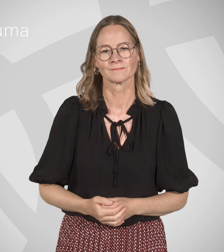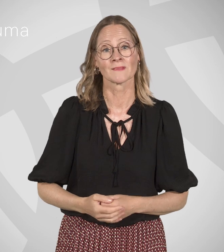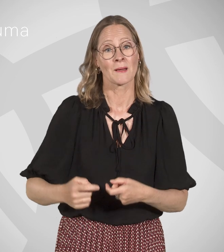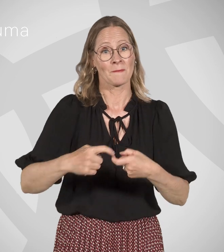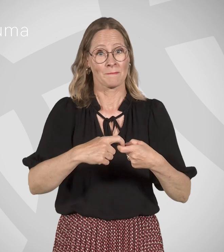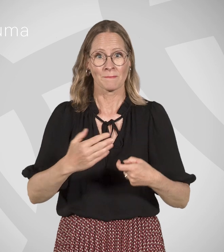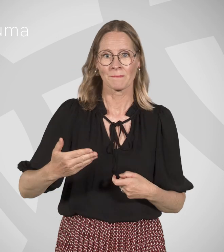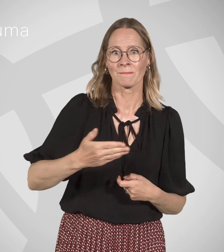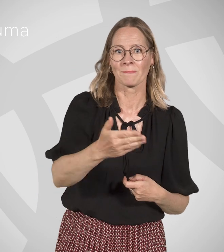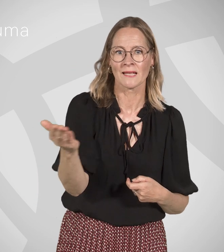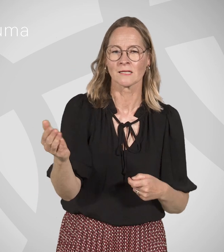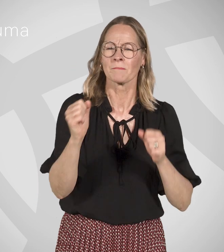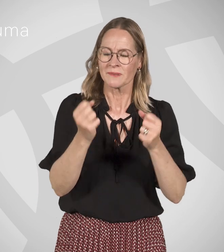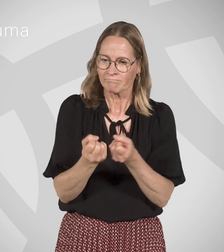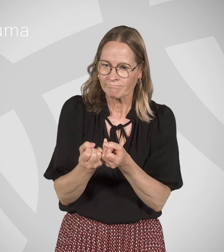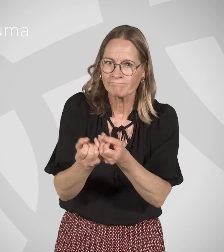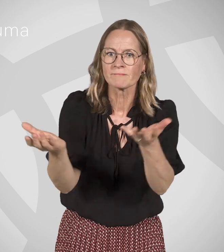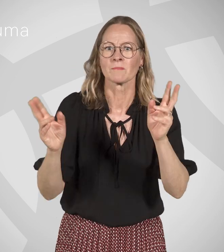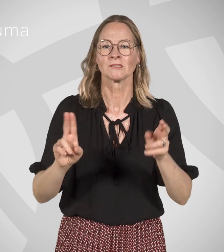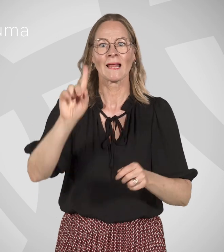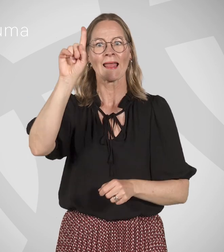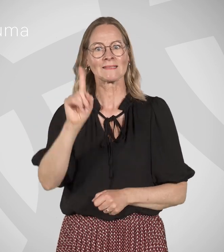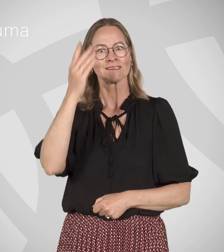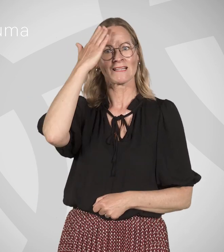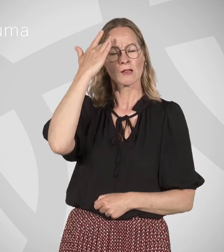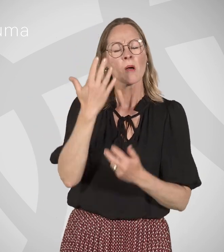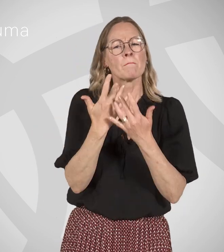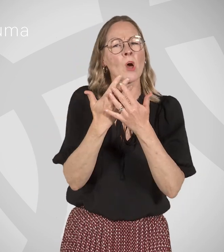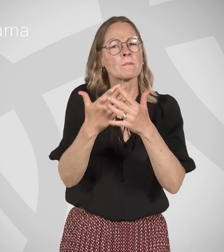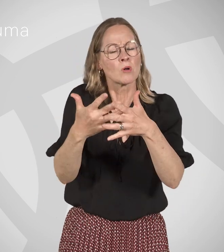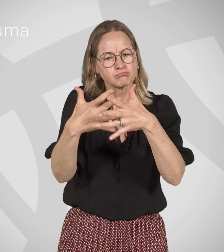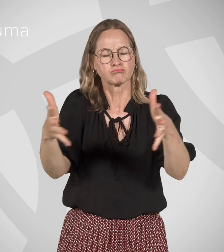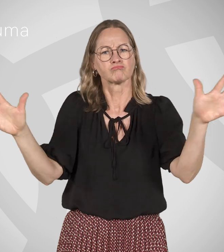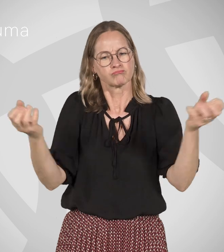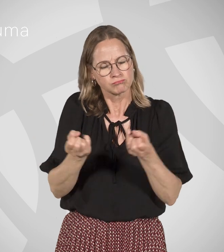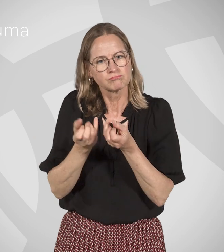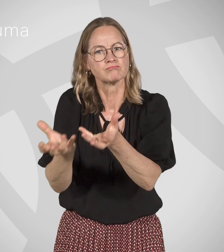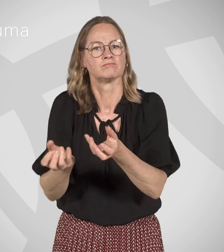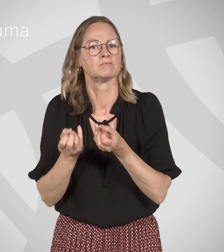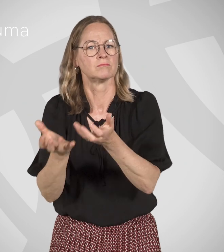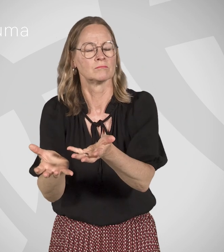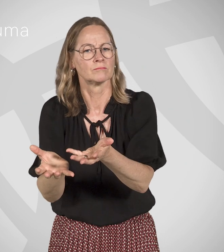Perheille pitää tarjota myös monipuolista ensitietoa.